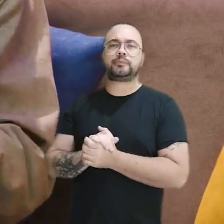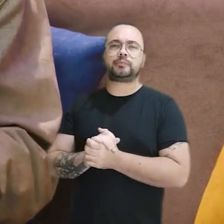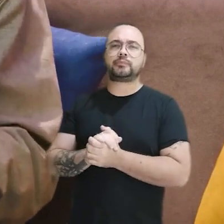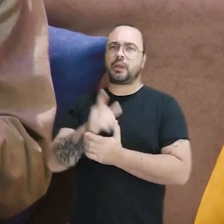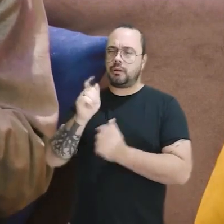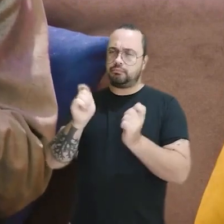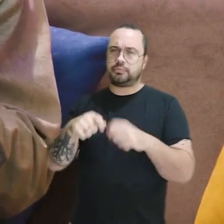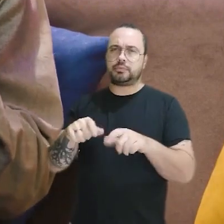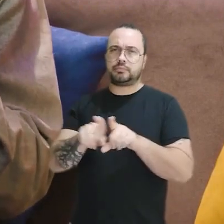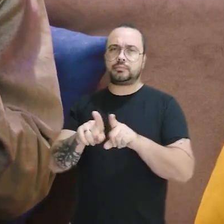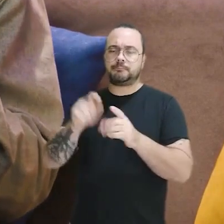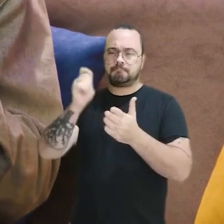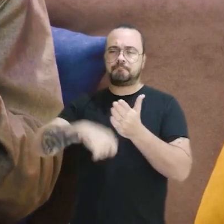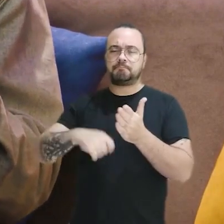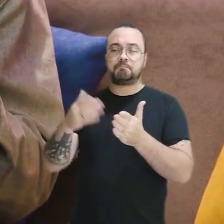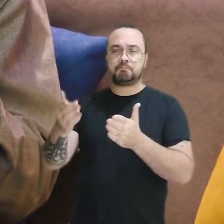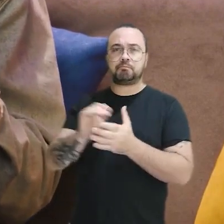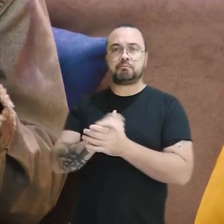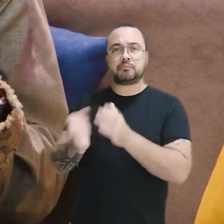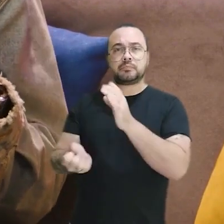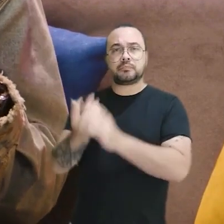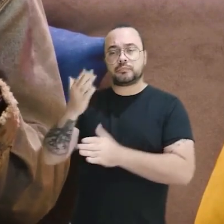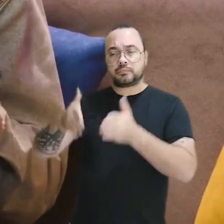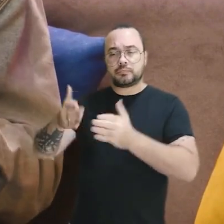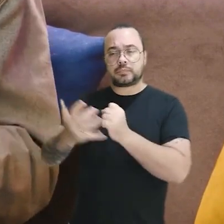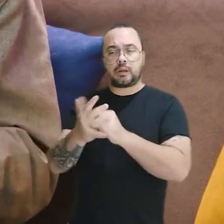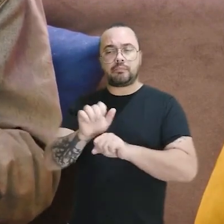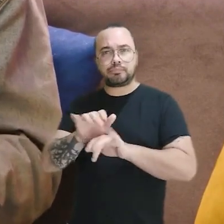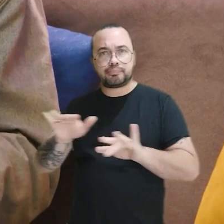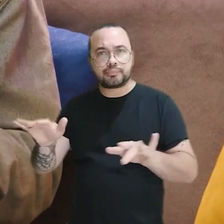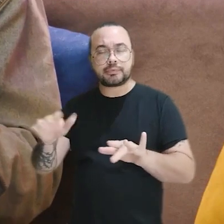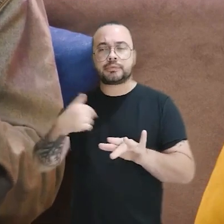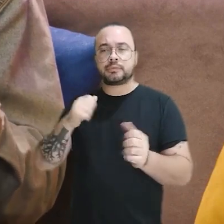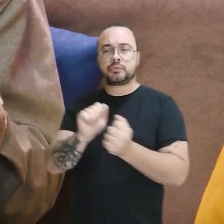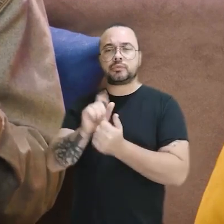assinar essa revista, e ela nasceu durante a pandemia. Durante a pandemia, eu e o Daniel Sartório, a gente